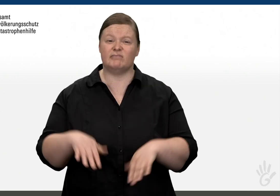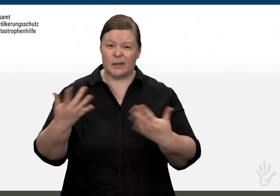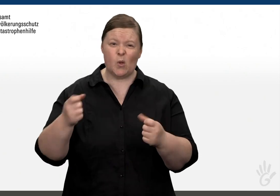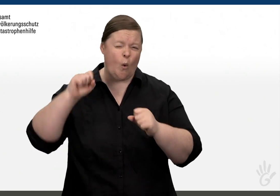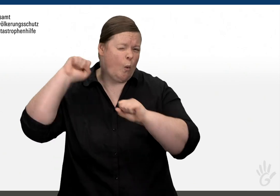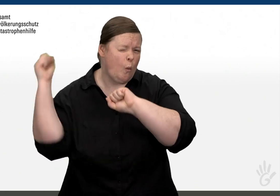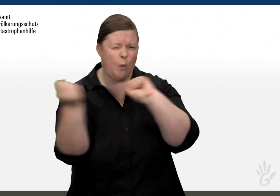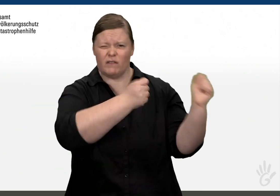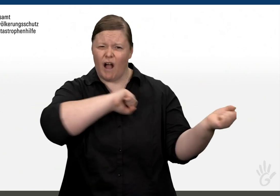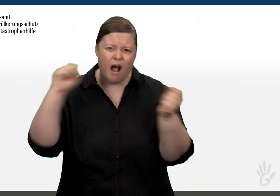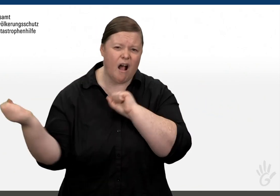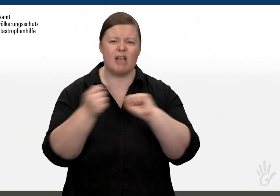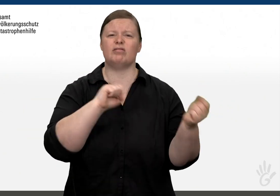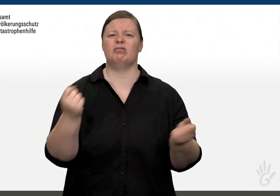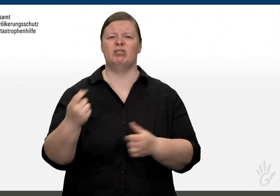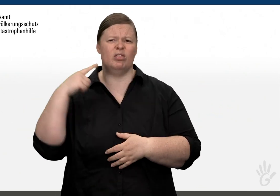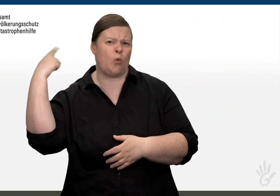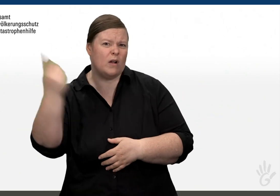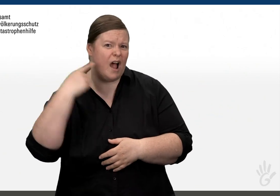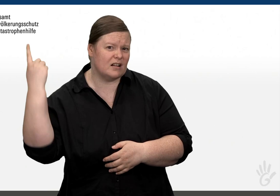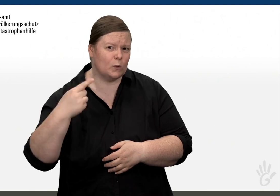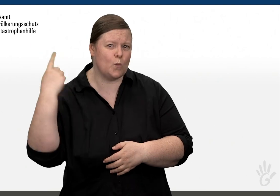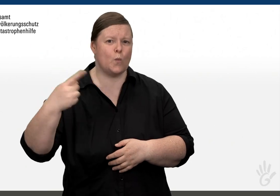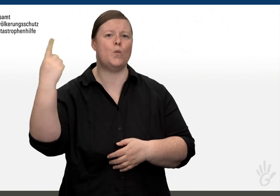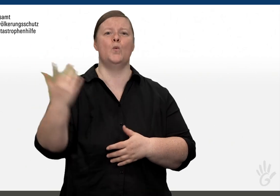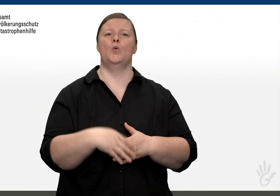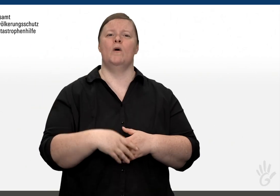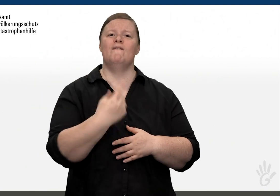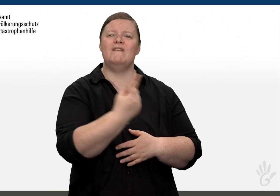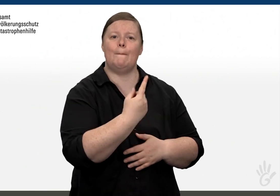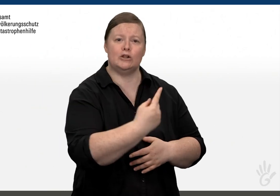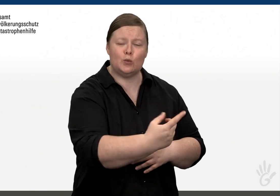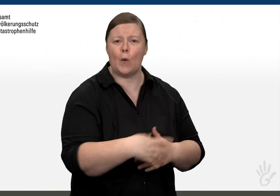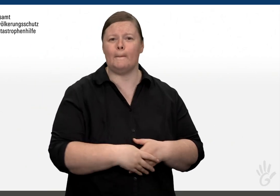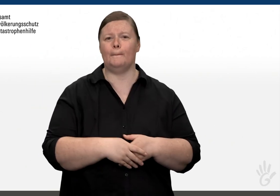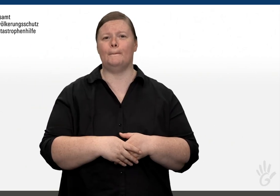Orkane, Tornados, Wirbelstürme,